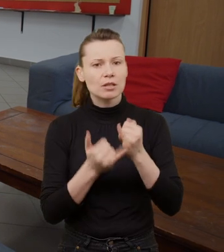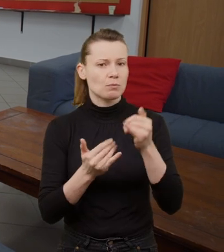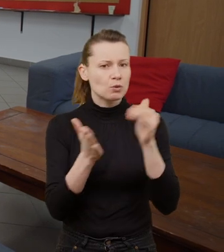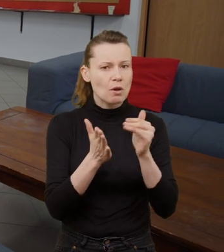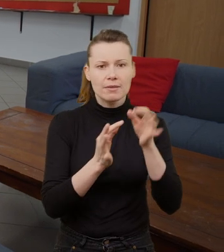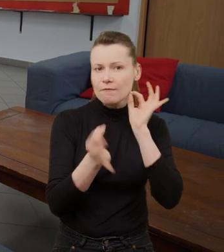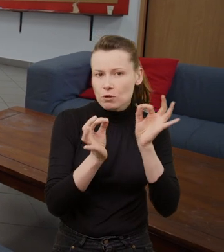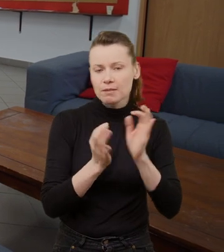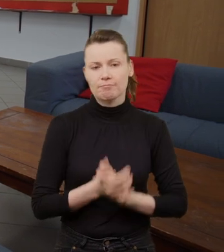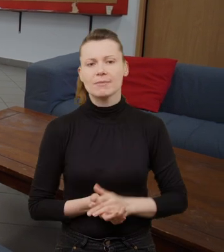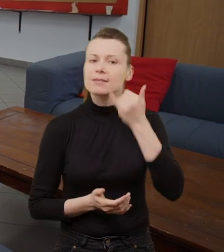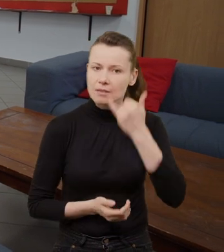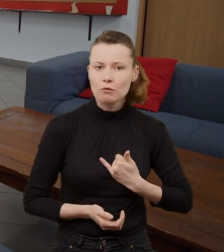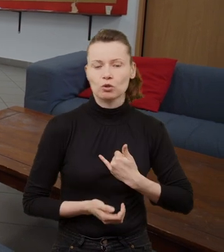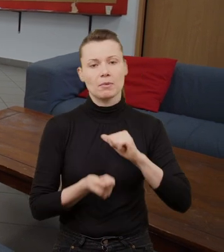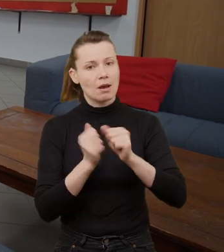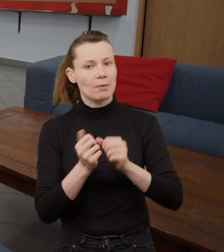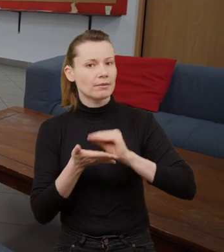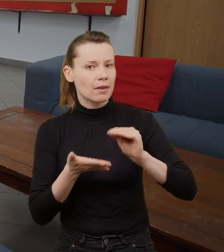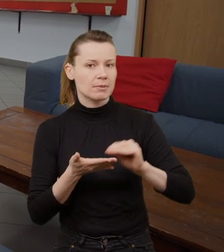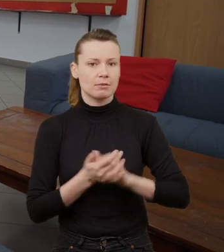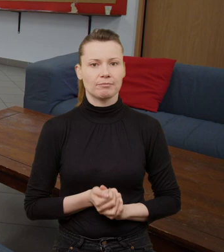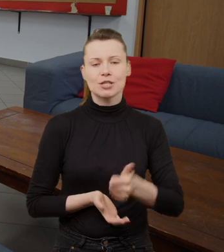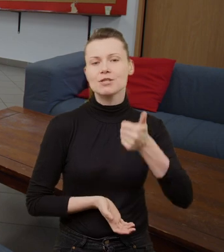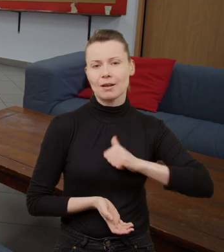zadzwoń lub napisz do nas. Czekamy na Ciebie!